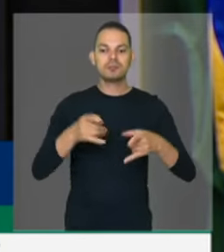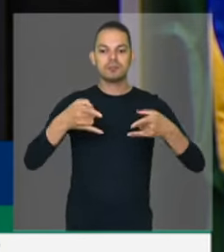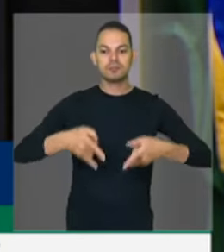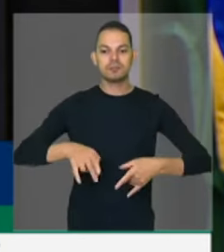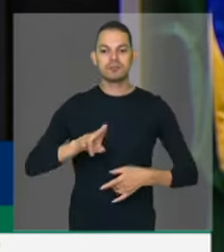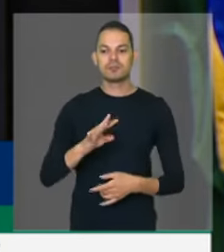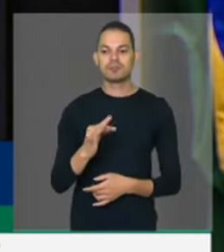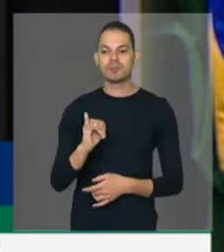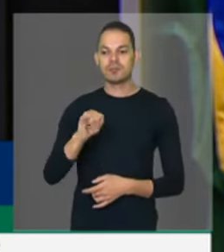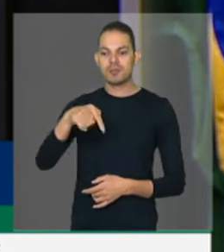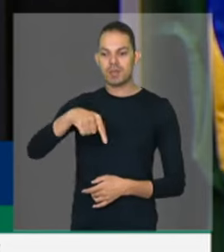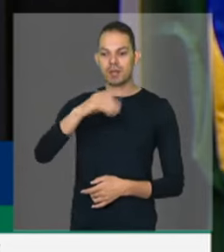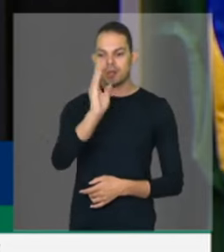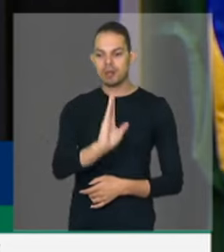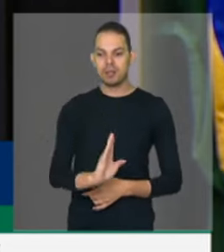VENDO UMA VERDADEIRA GUERRA,